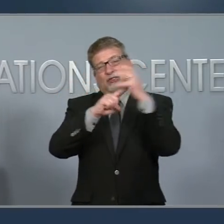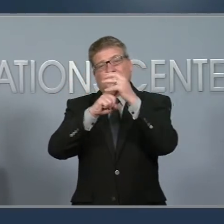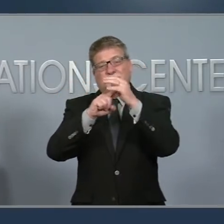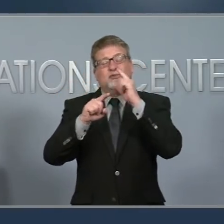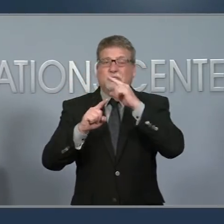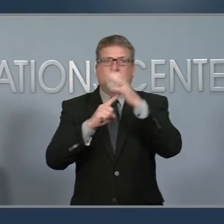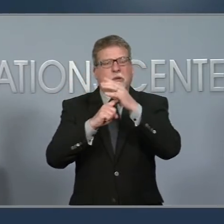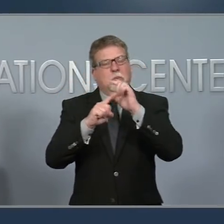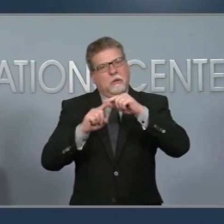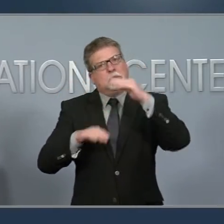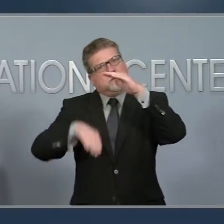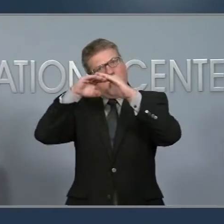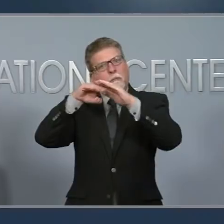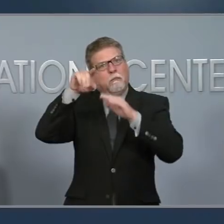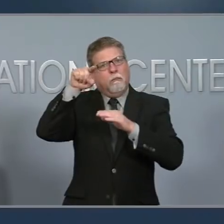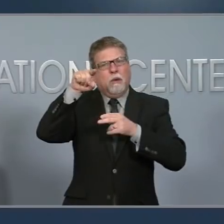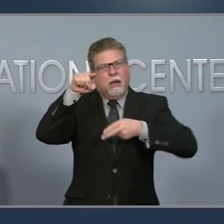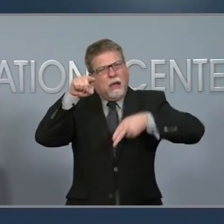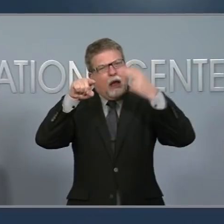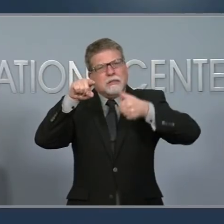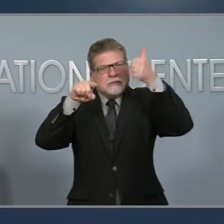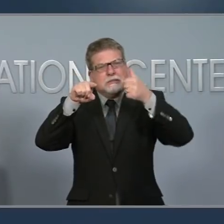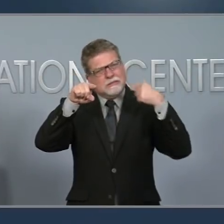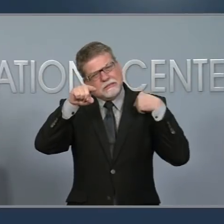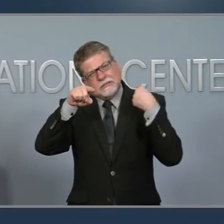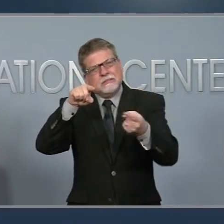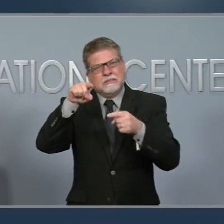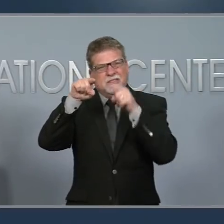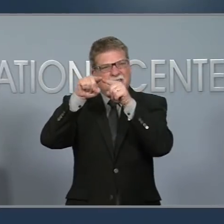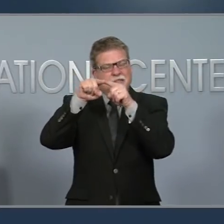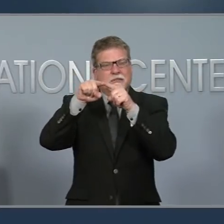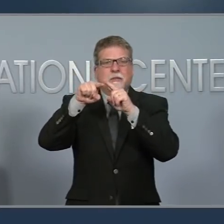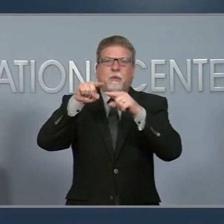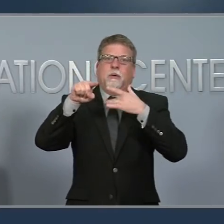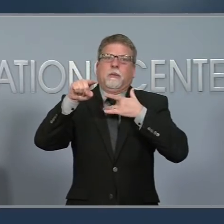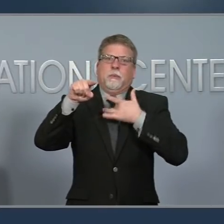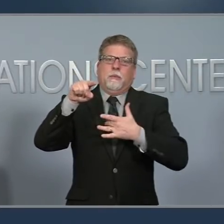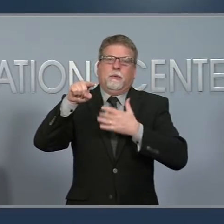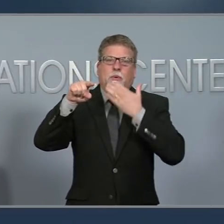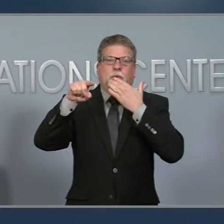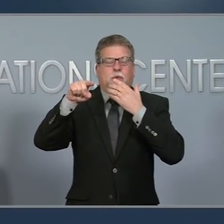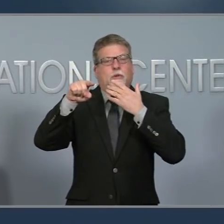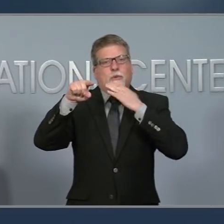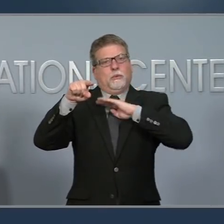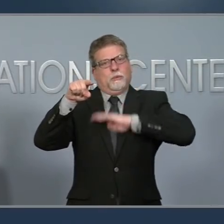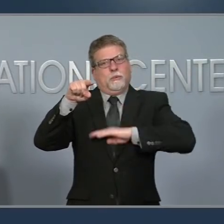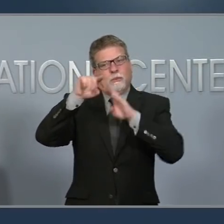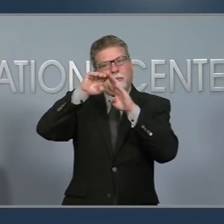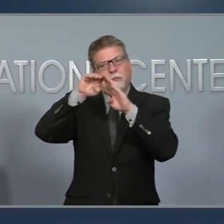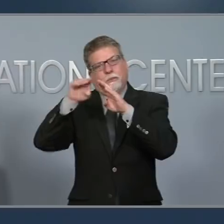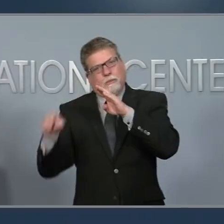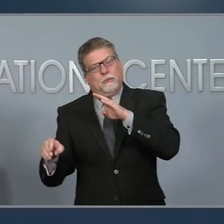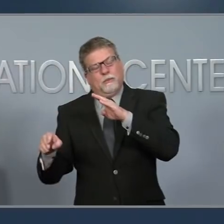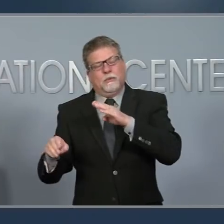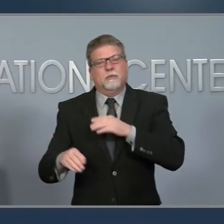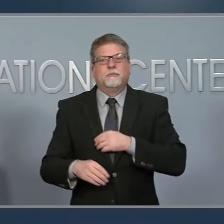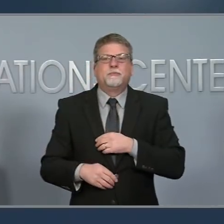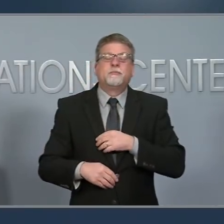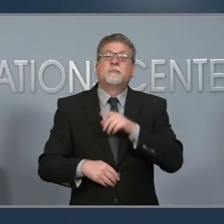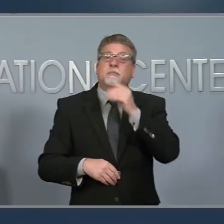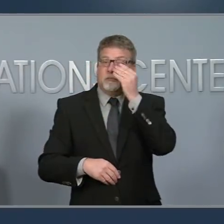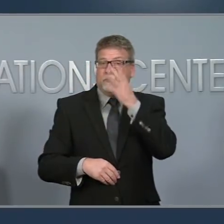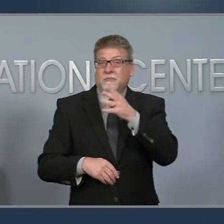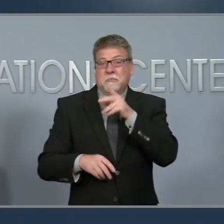casos en enero, pero ni